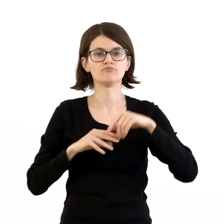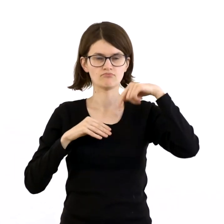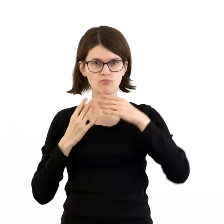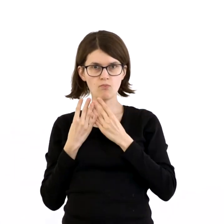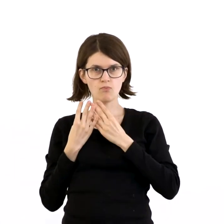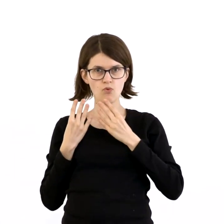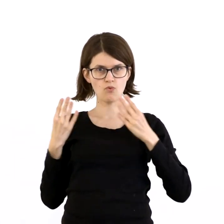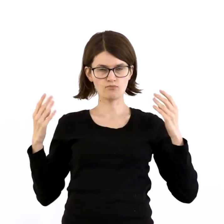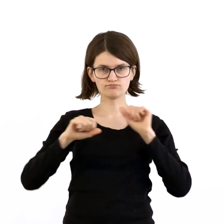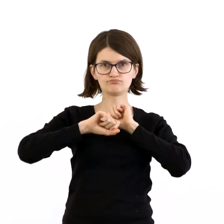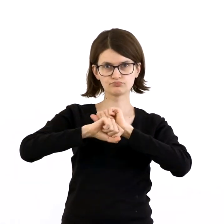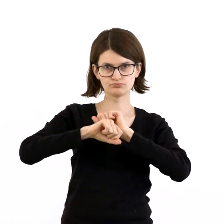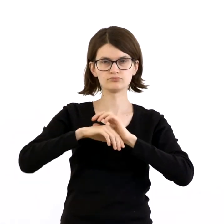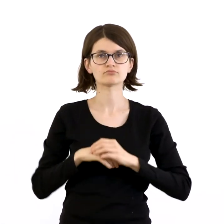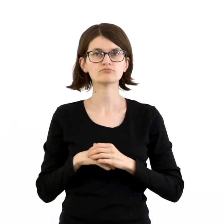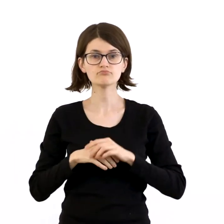Od strony doliny zostały one otoczone murami.